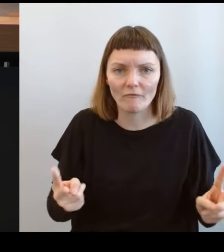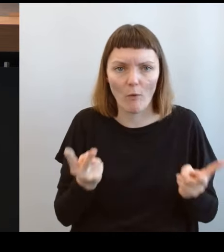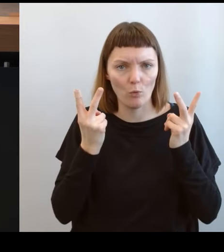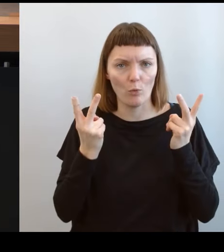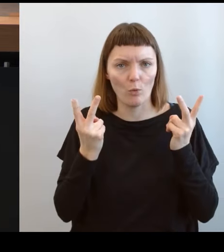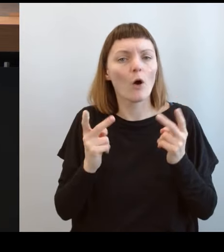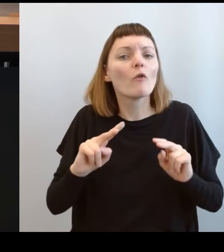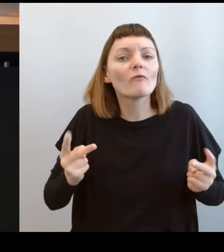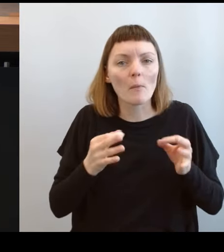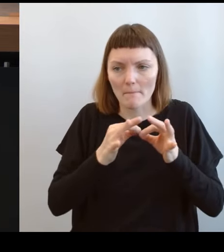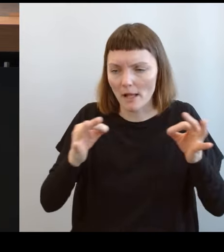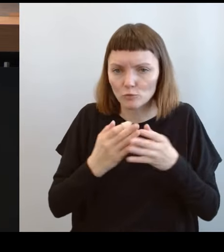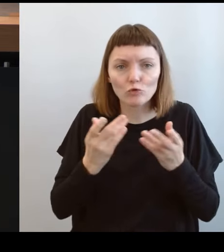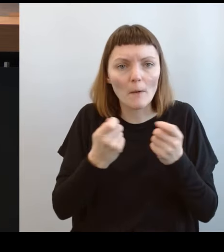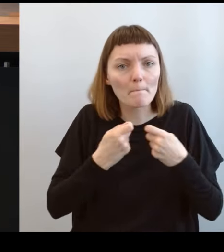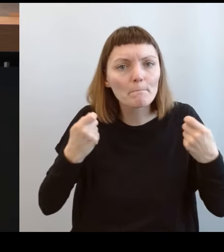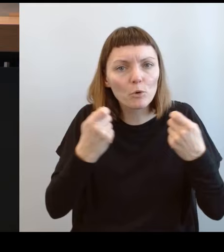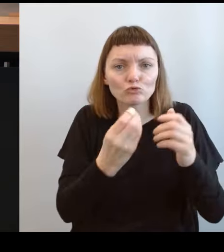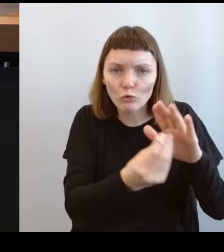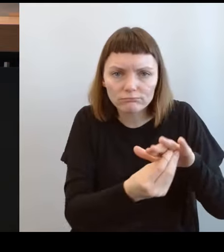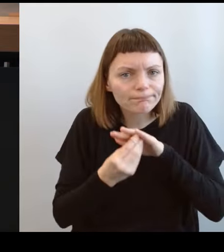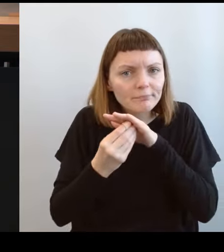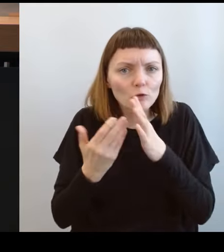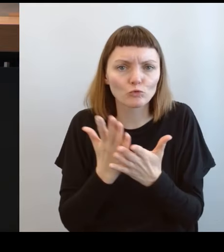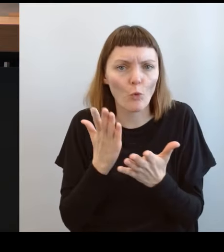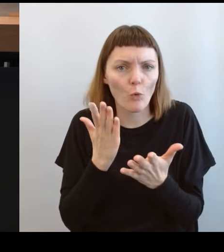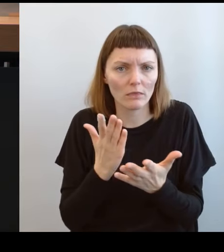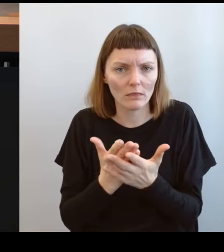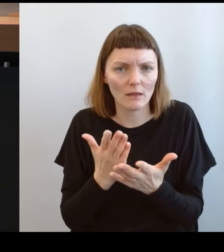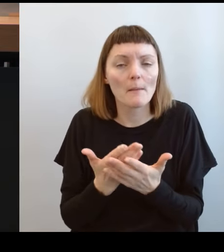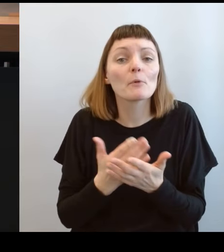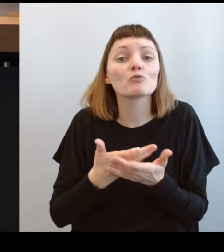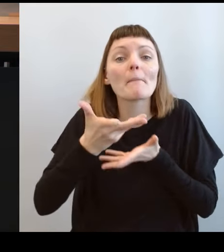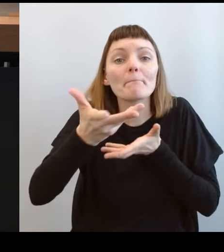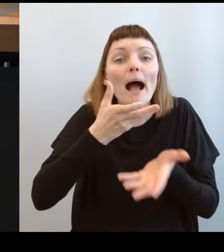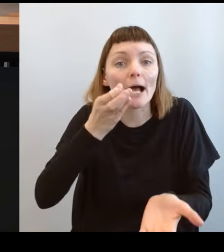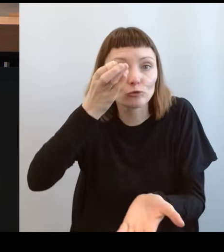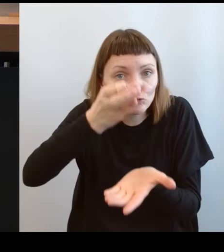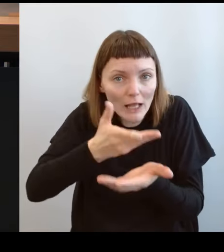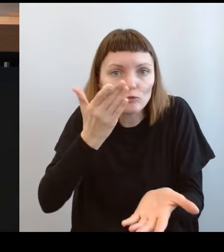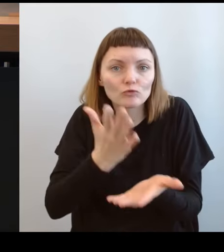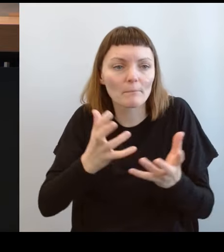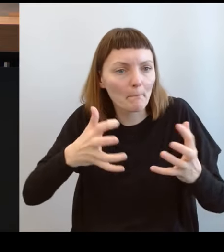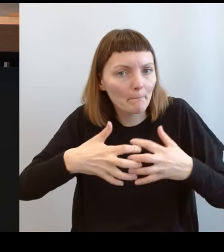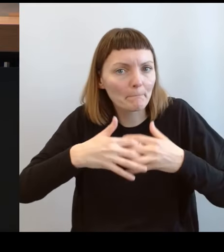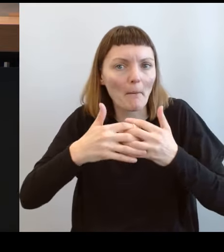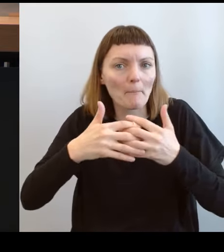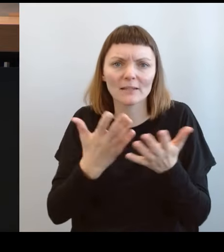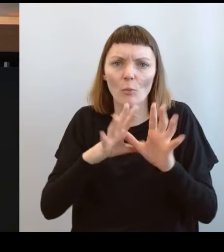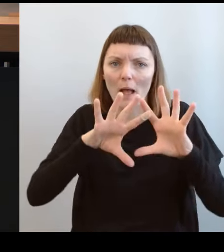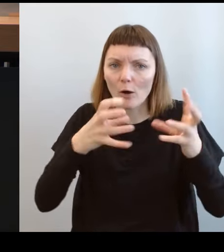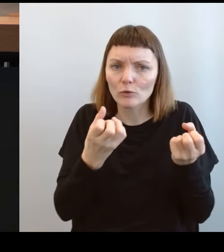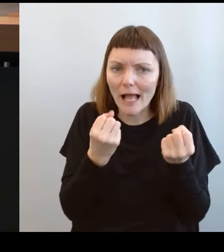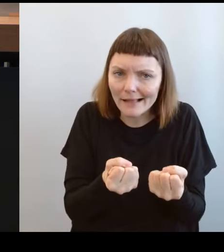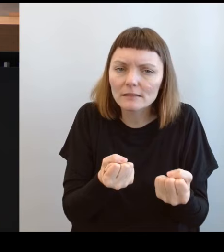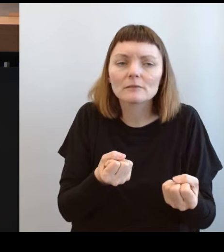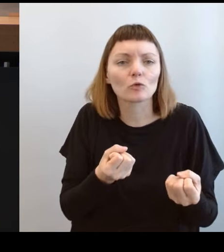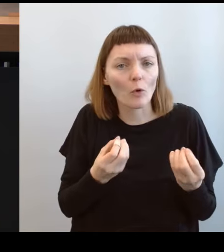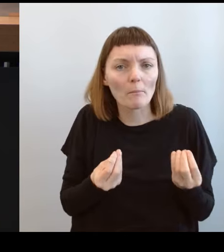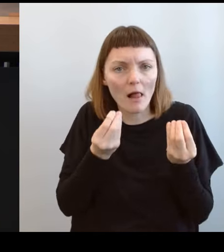wie beispielsweise eine Beratungsstelle jetzt auch noch mal extra im Haushalt reingegeben. Was es bedarf, ist es, nochmal genau zu schauen, wie sind die